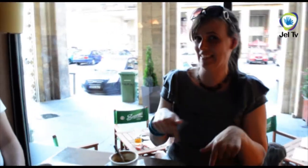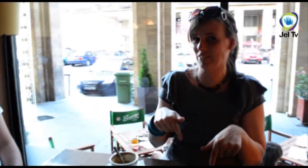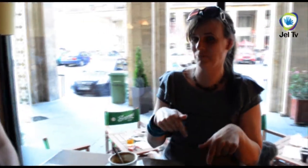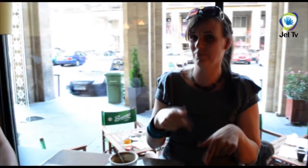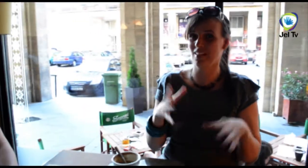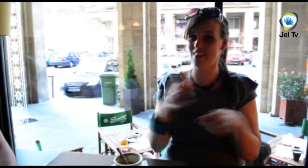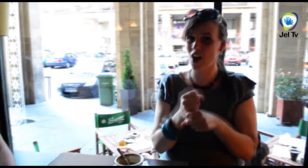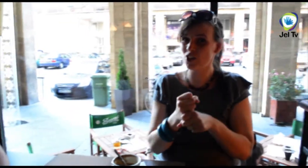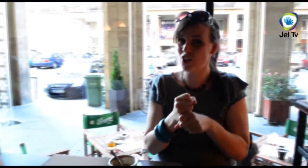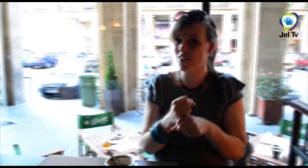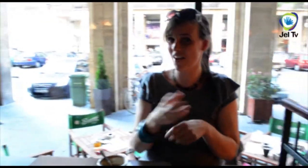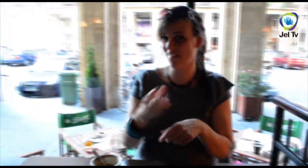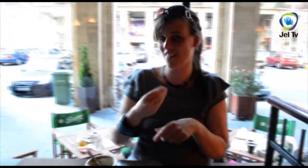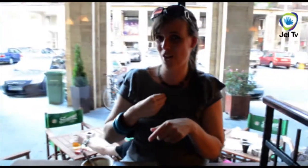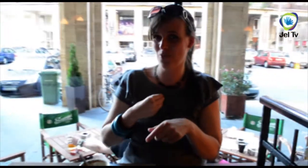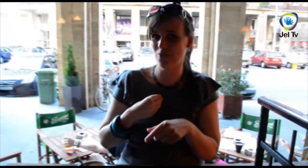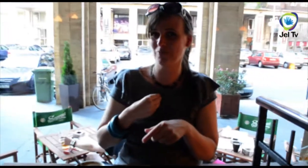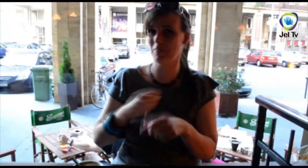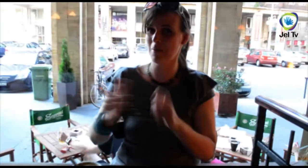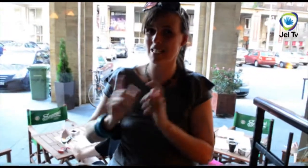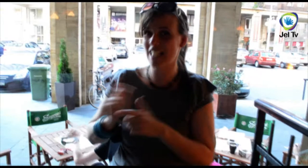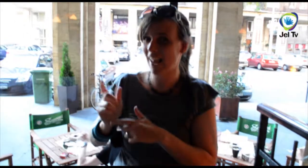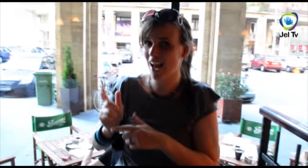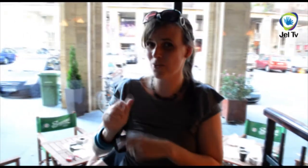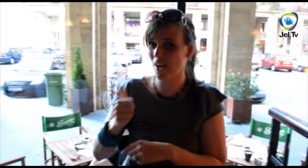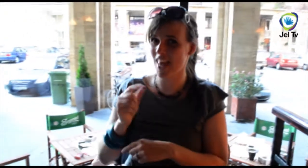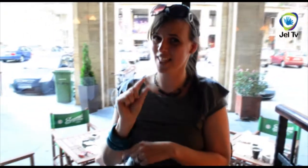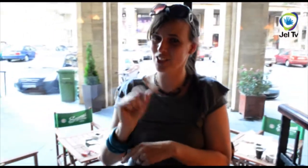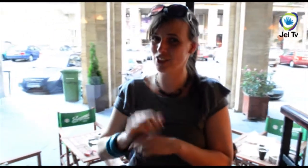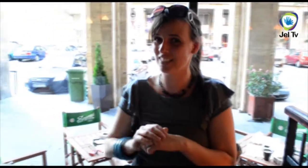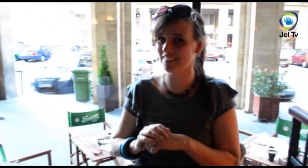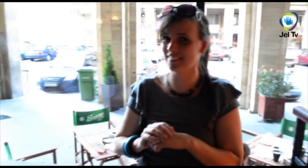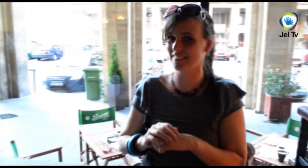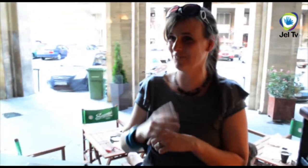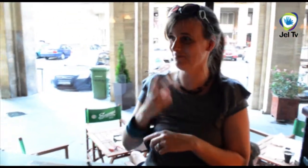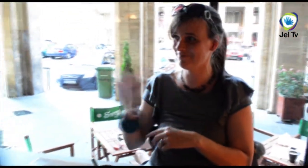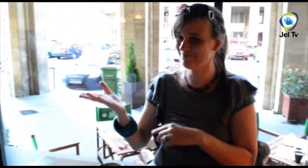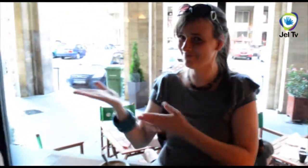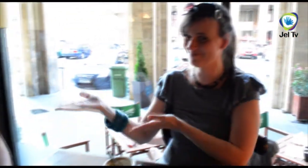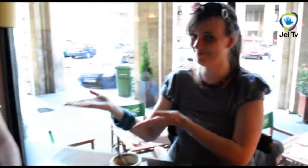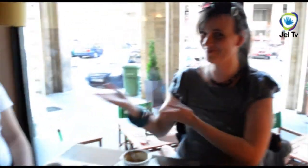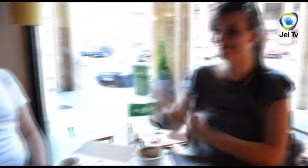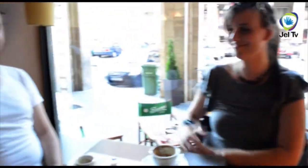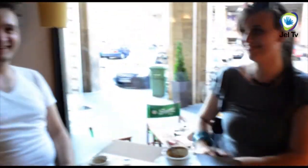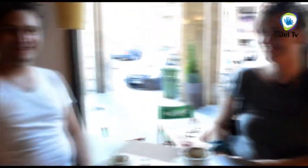Tartsatok velünk! Beszélgetünk egy kicsit!